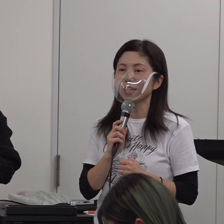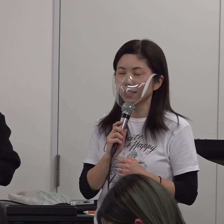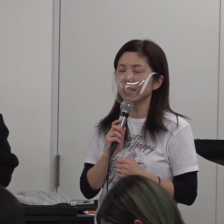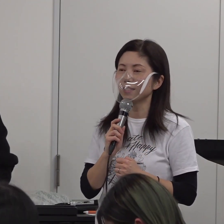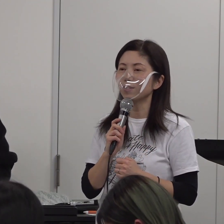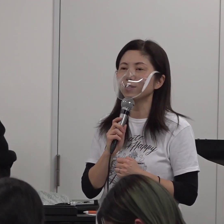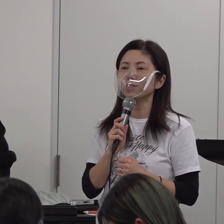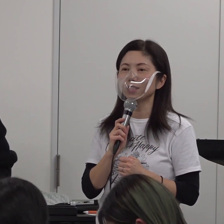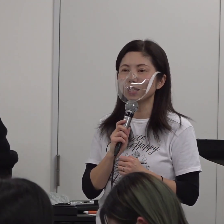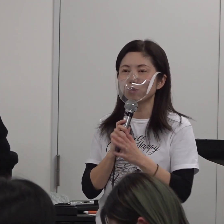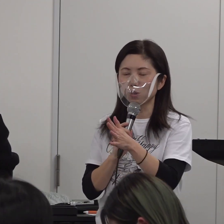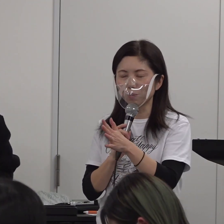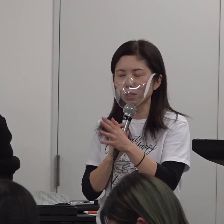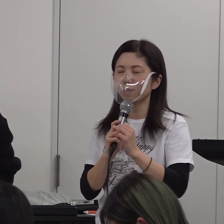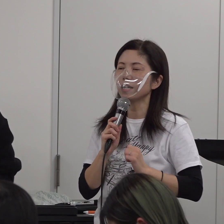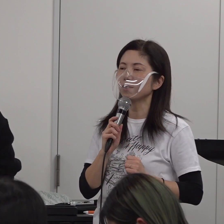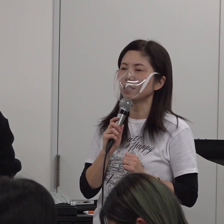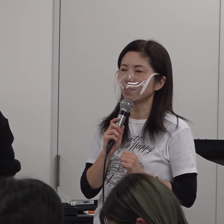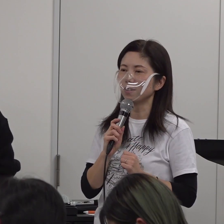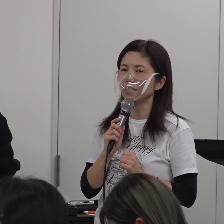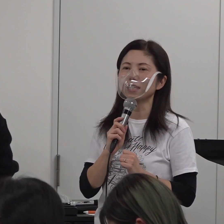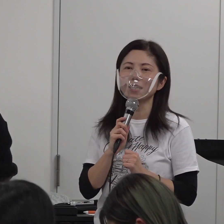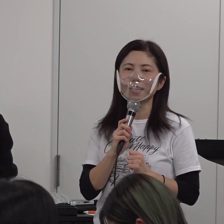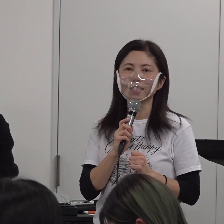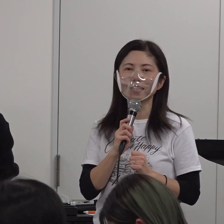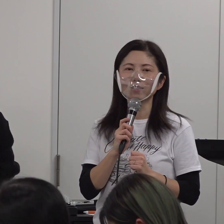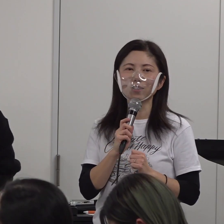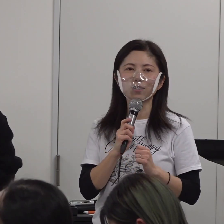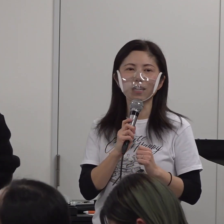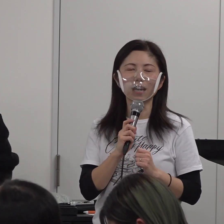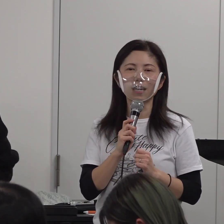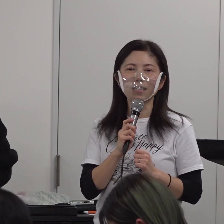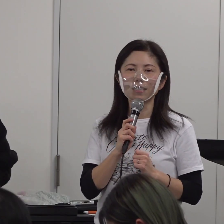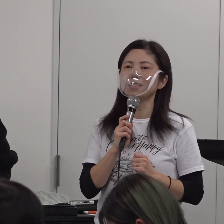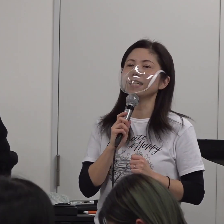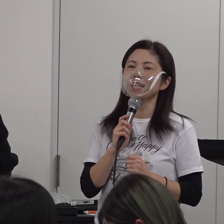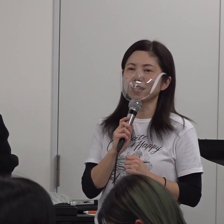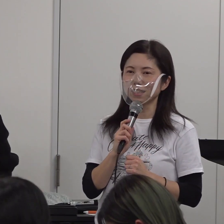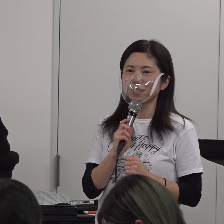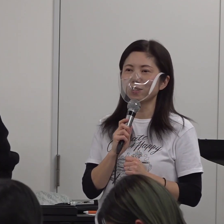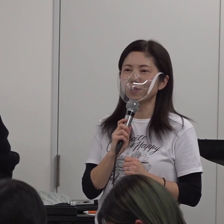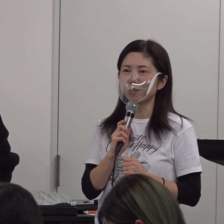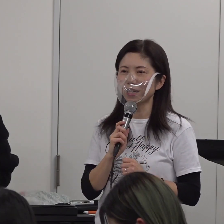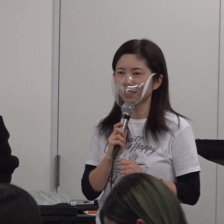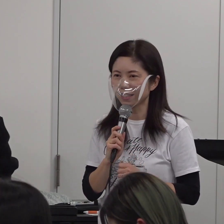ぜひそういうふうにね 目の前の人に聞いていただくというのがいいんじゃないかなと思います